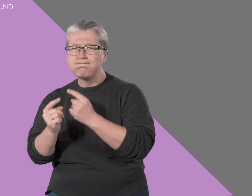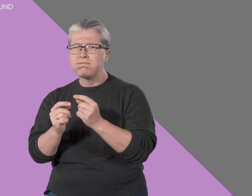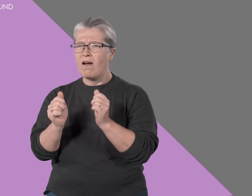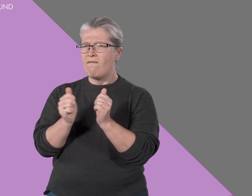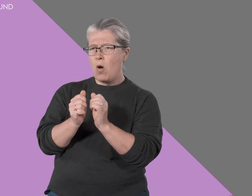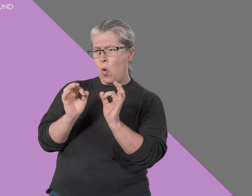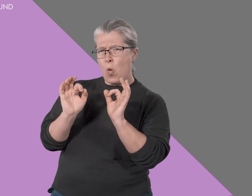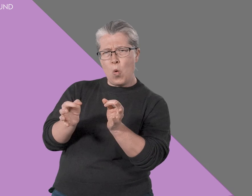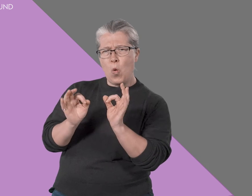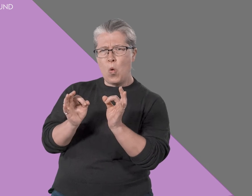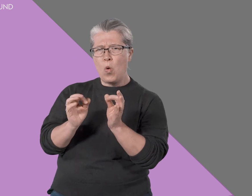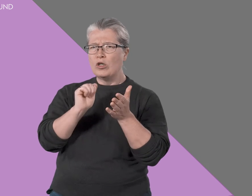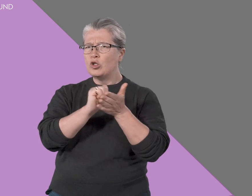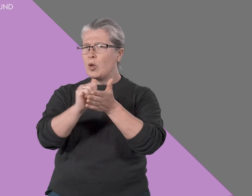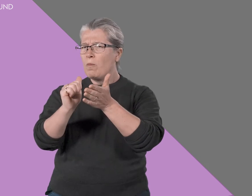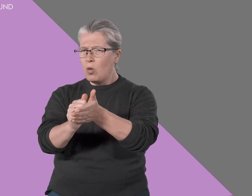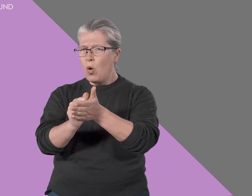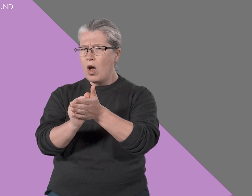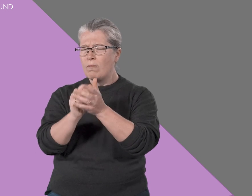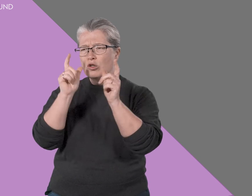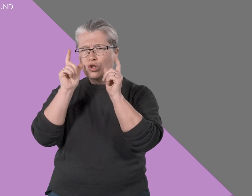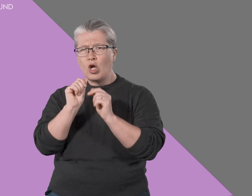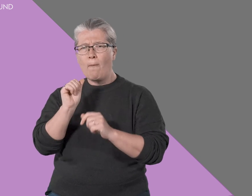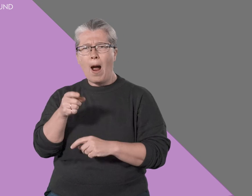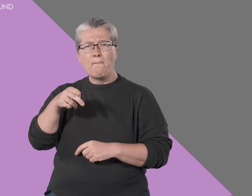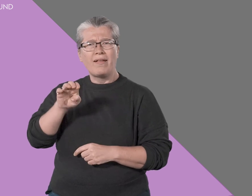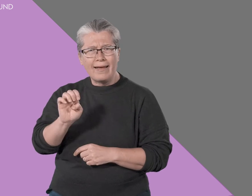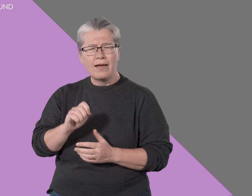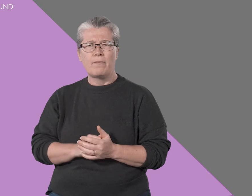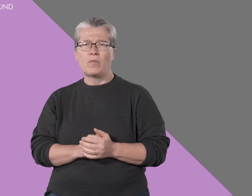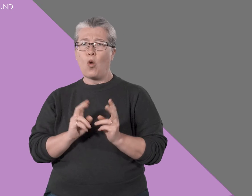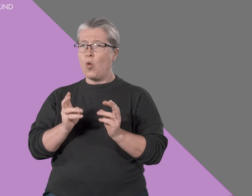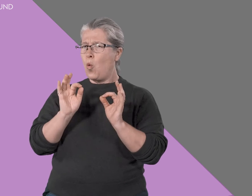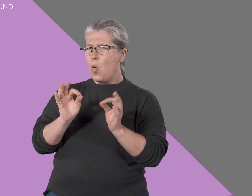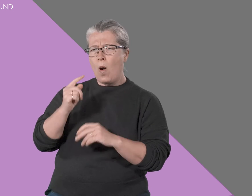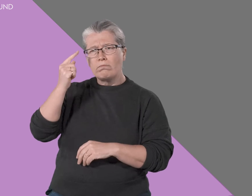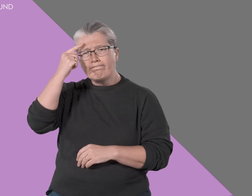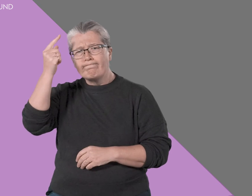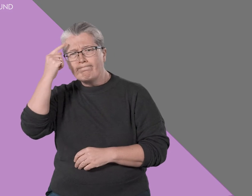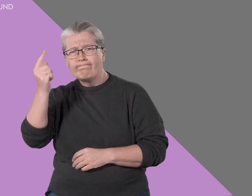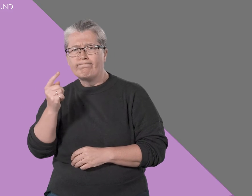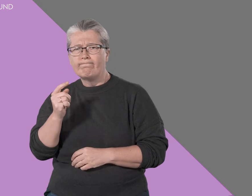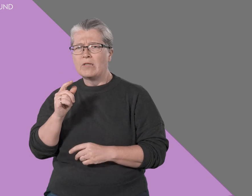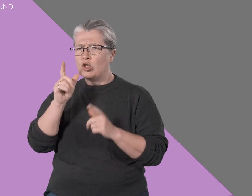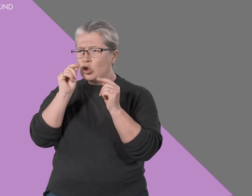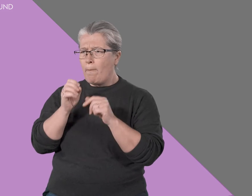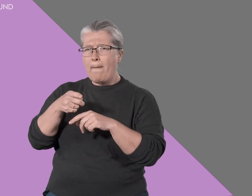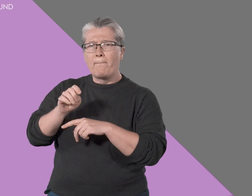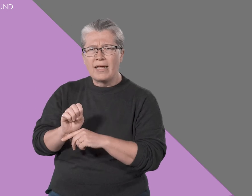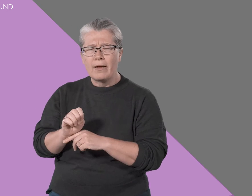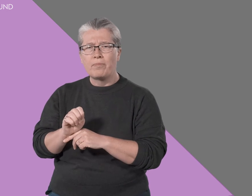till exempel symtomen vid sömnapné, misstankar om sömnapné -